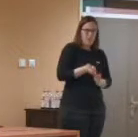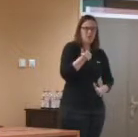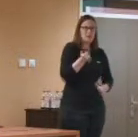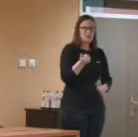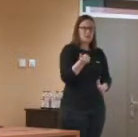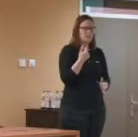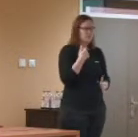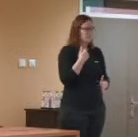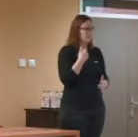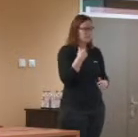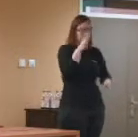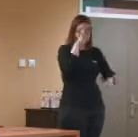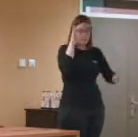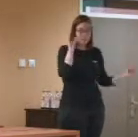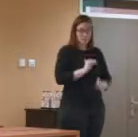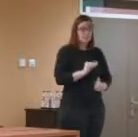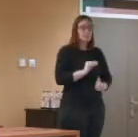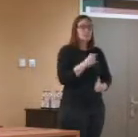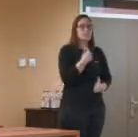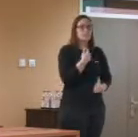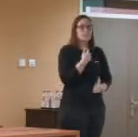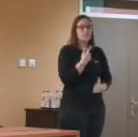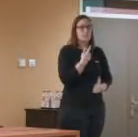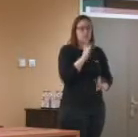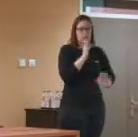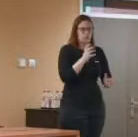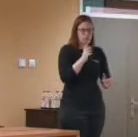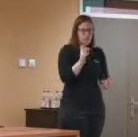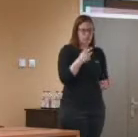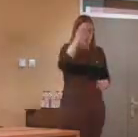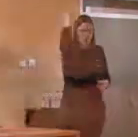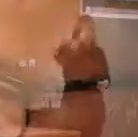evidentemente, a la primera de cambio tuve un enfrentamiento bastante fuerte y entonces comencé a averiguar su vida.